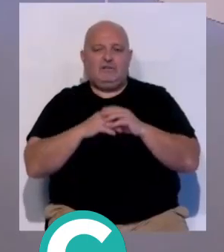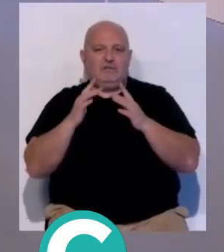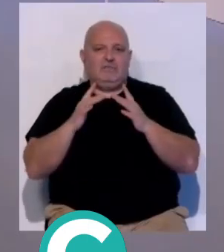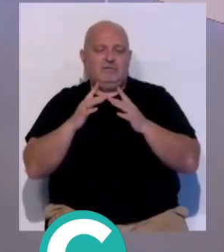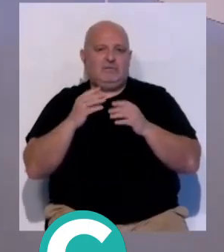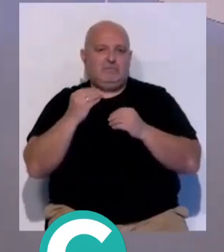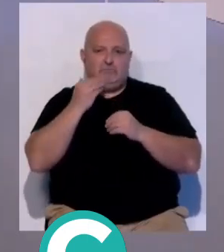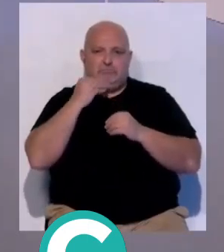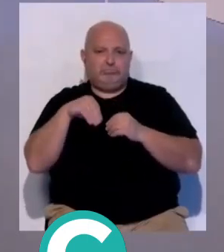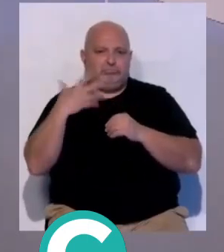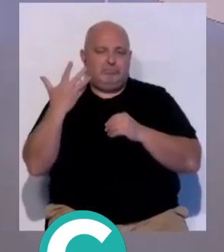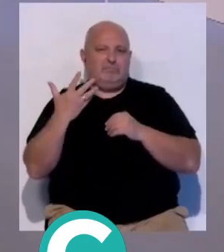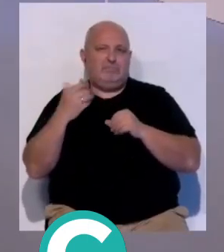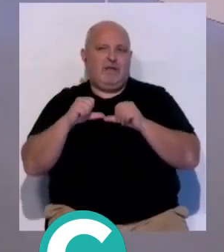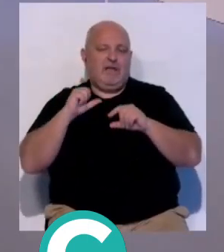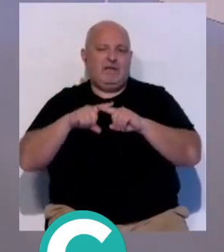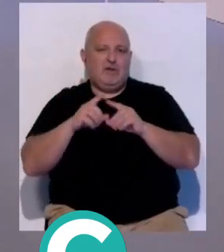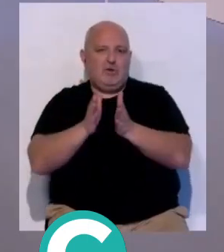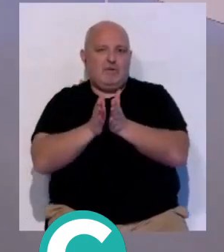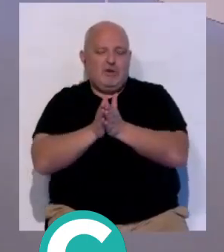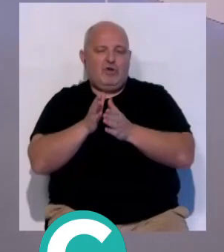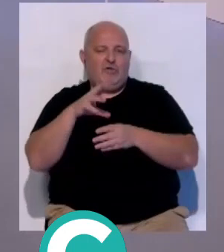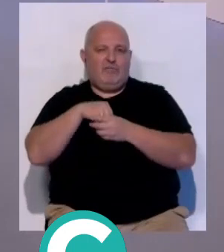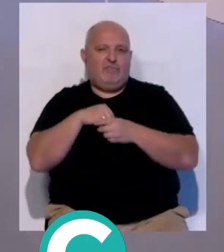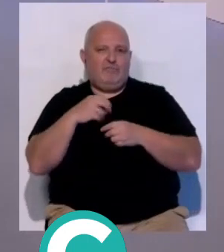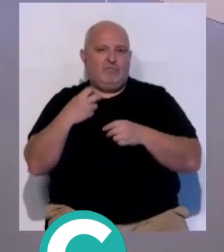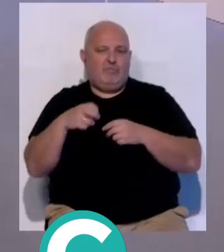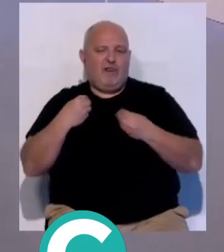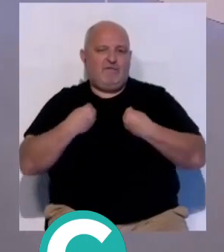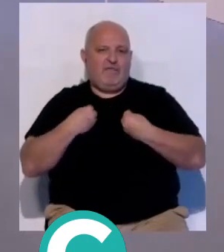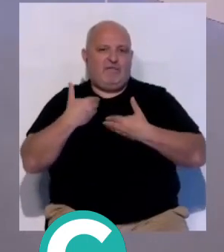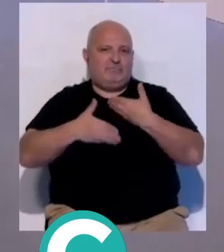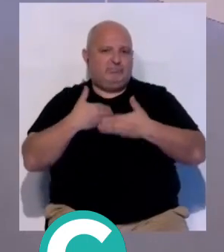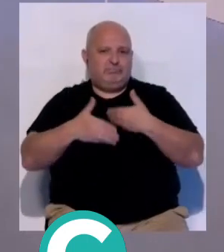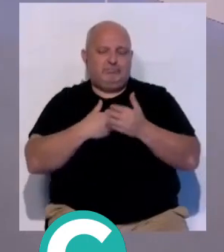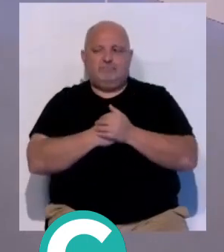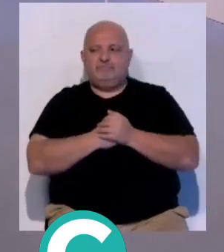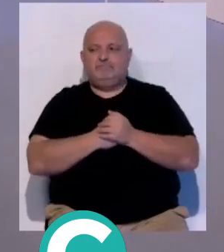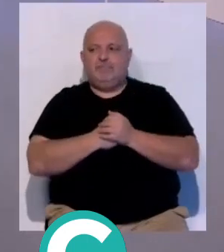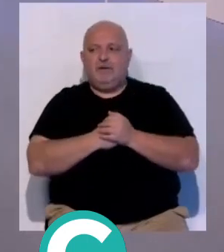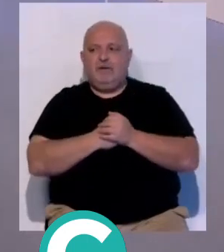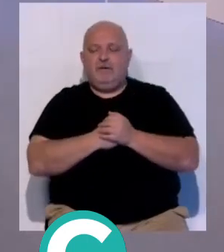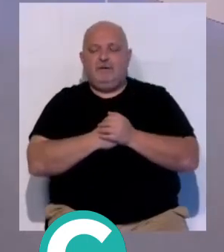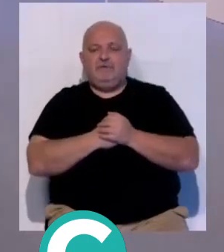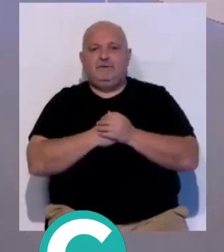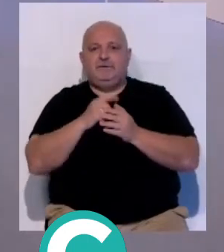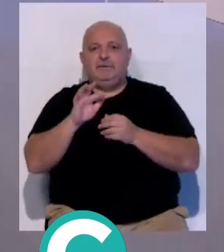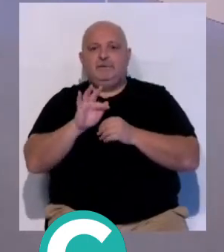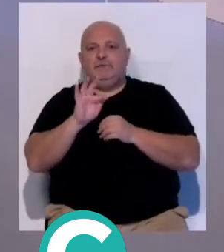extraordinaria aparte de haber sido Compañero en el fútbol en la vida también luego estaba Antonio